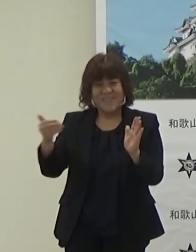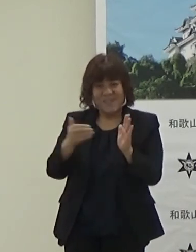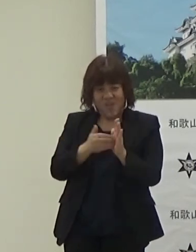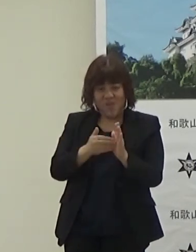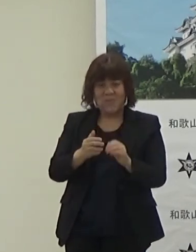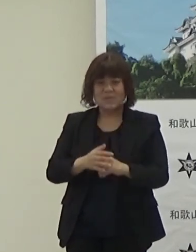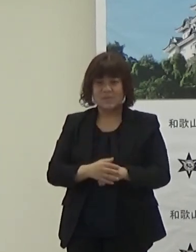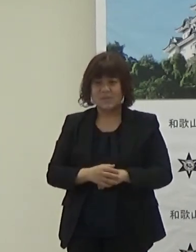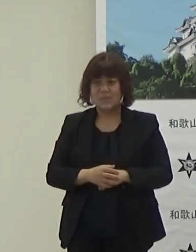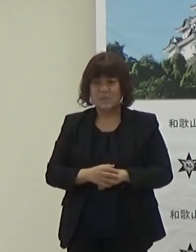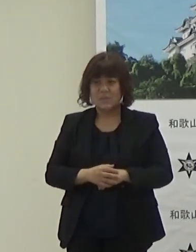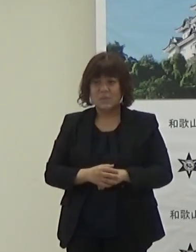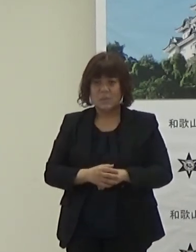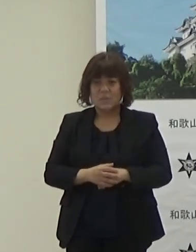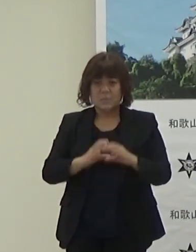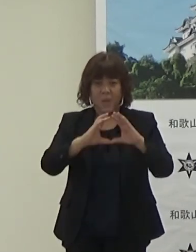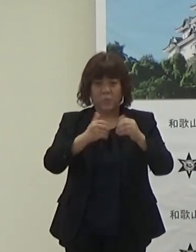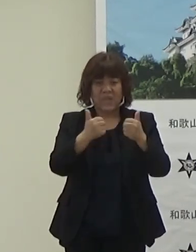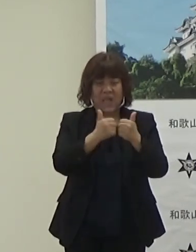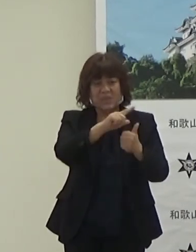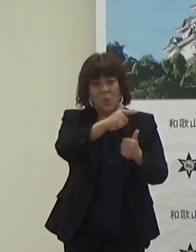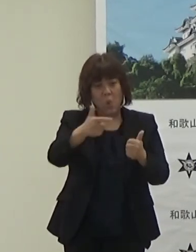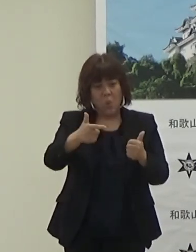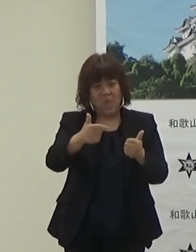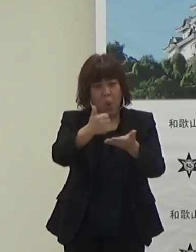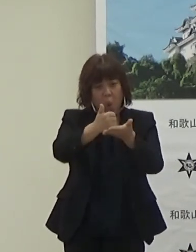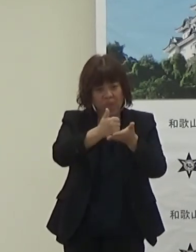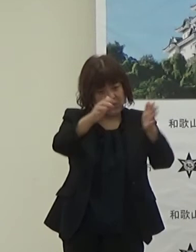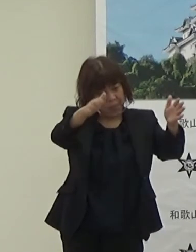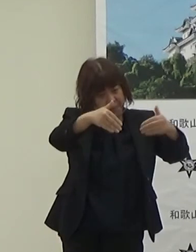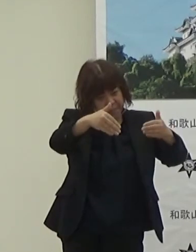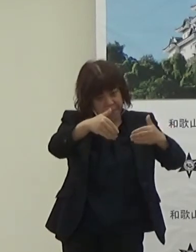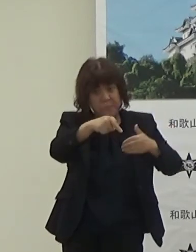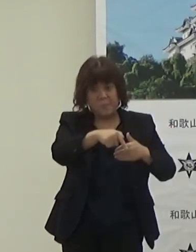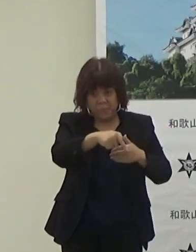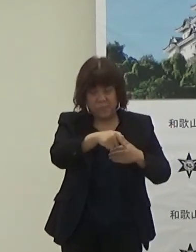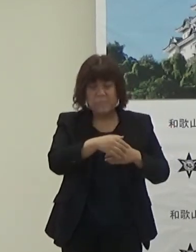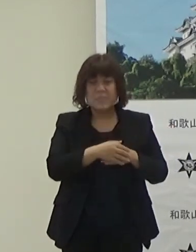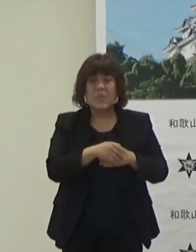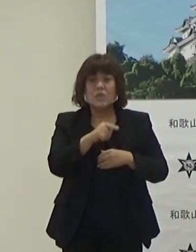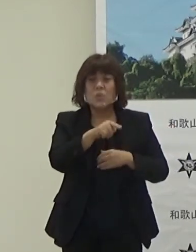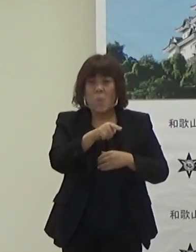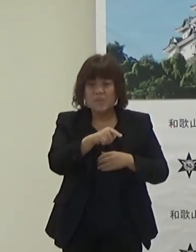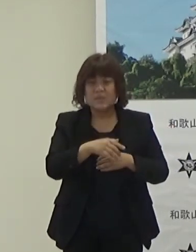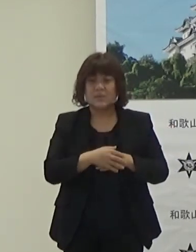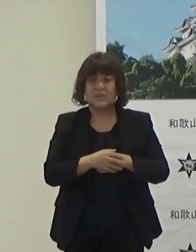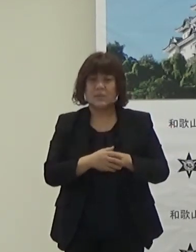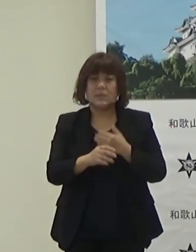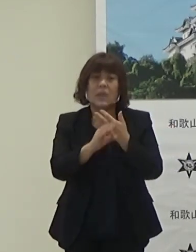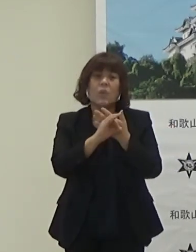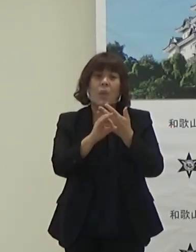最後にいわゆるMICEで誘客効果化を図るとそこに例えば市として